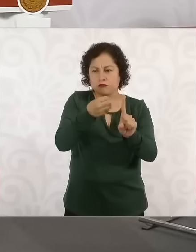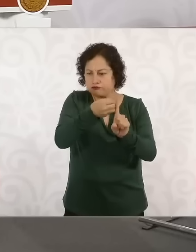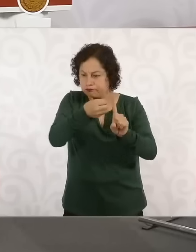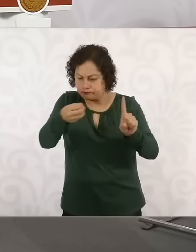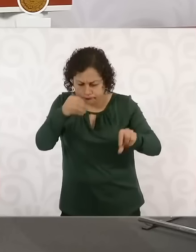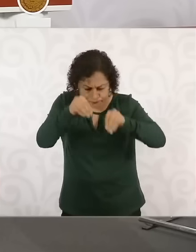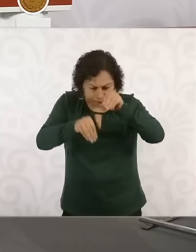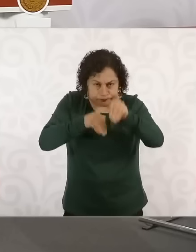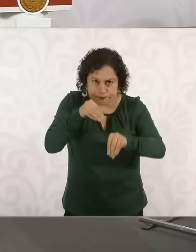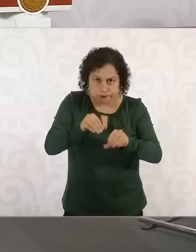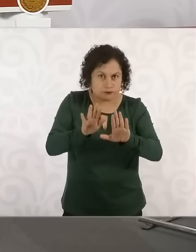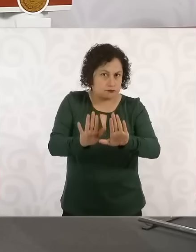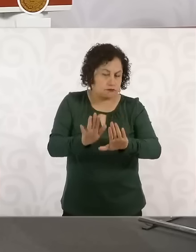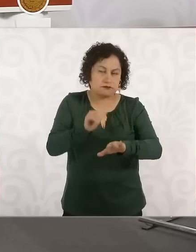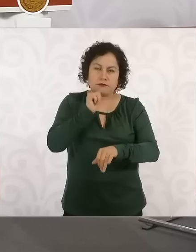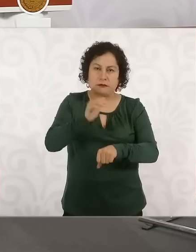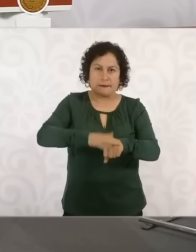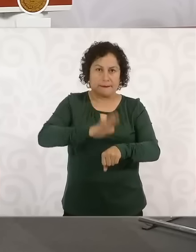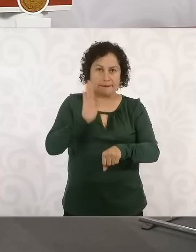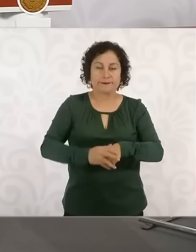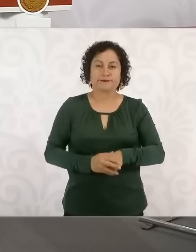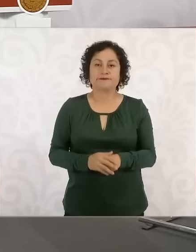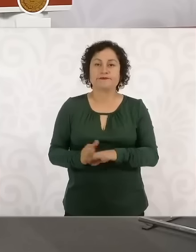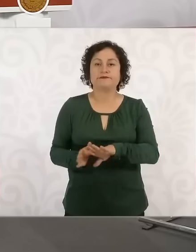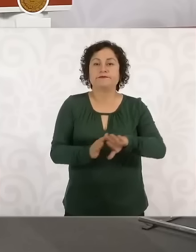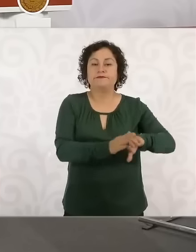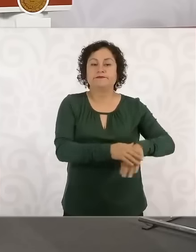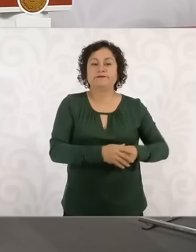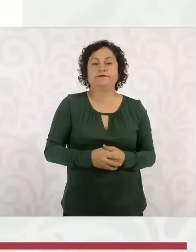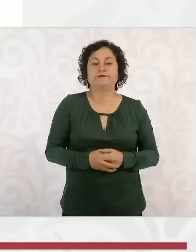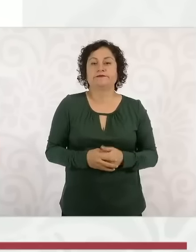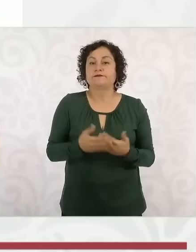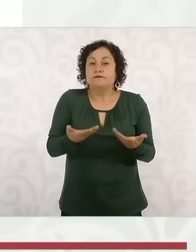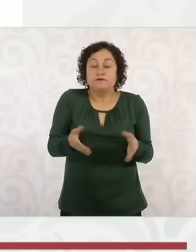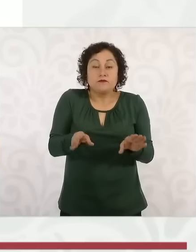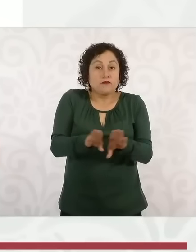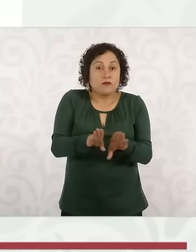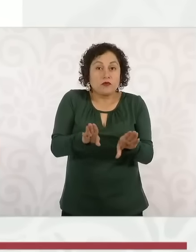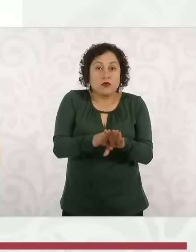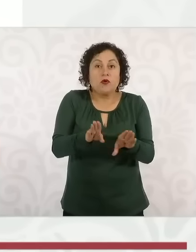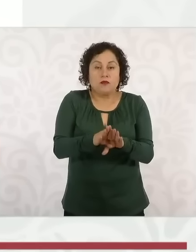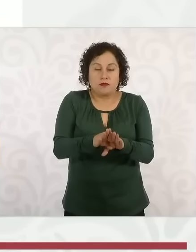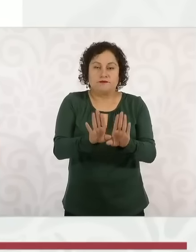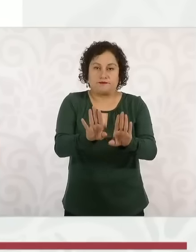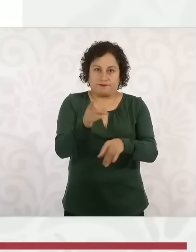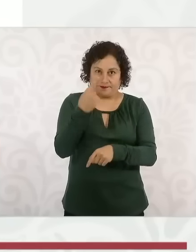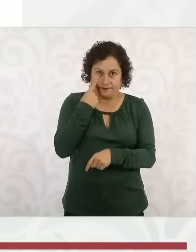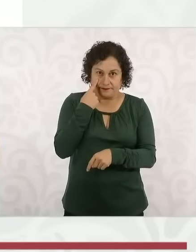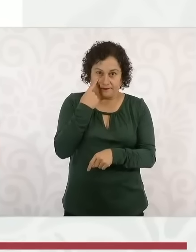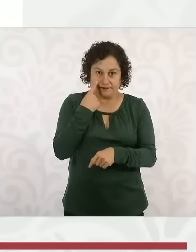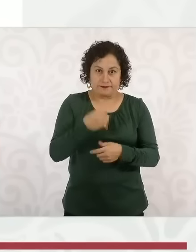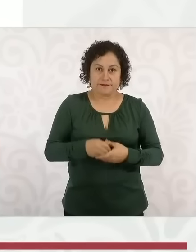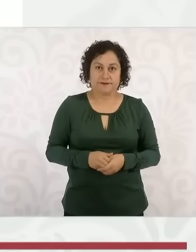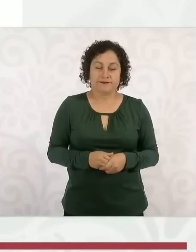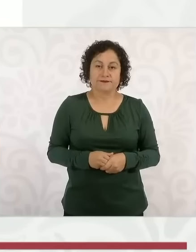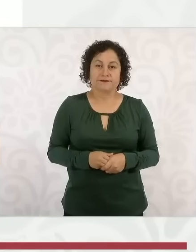Ahora, ¿cómo nos vamos a registrar? Esto es muy importante. Ya conocemos todos cómo nos vacunamos,